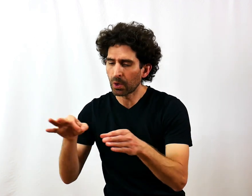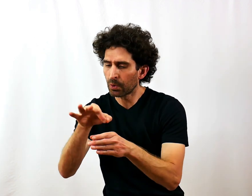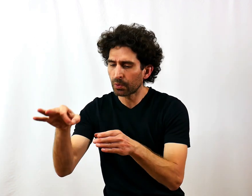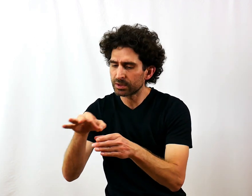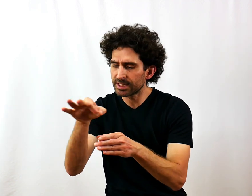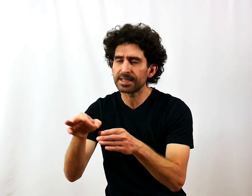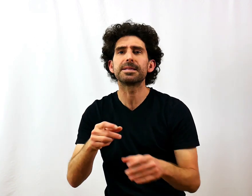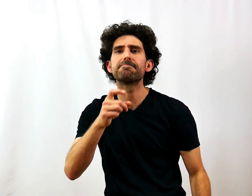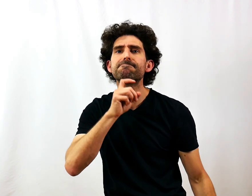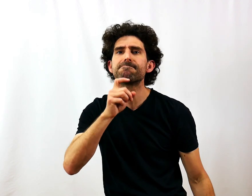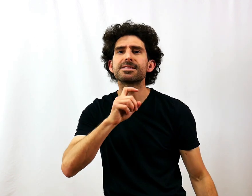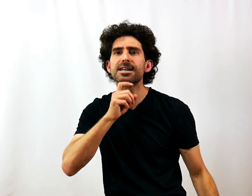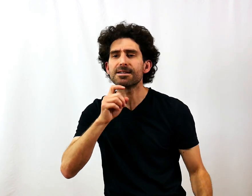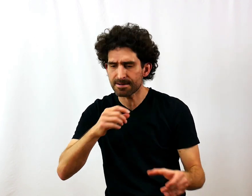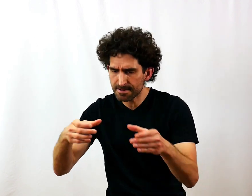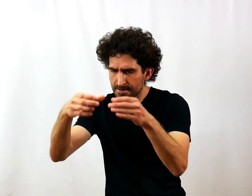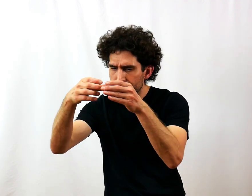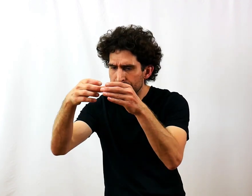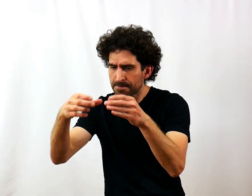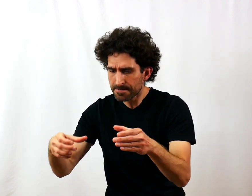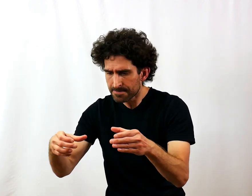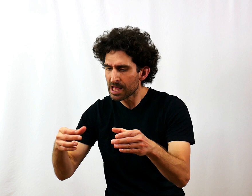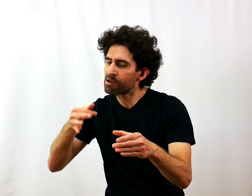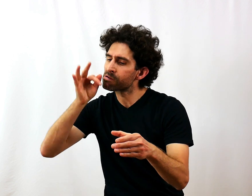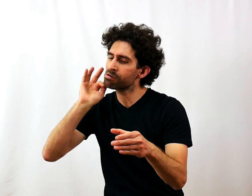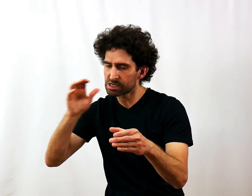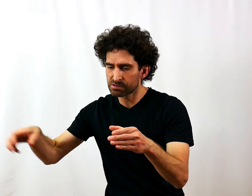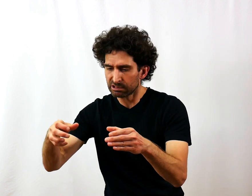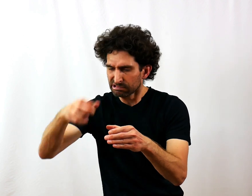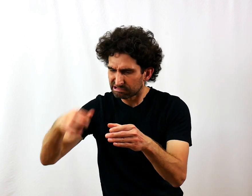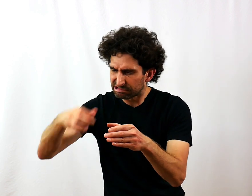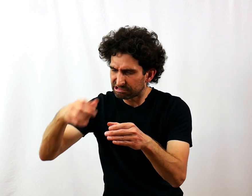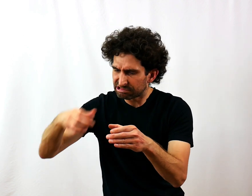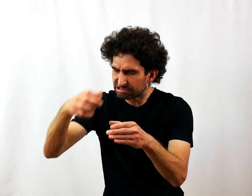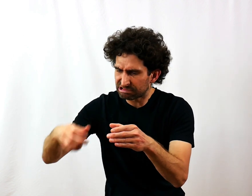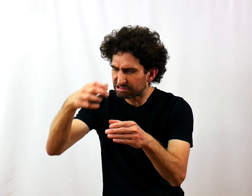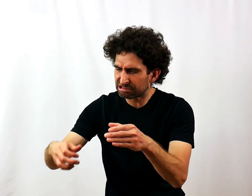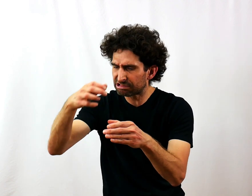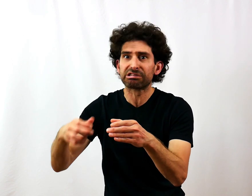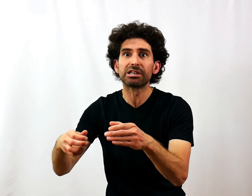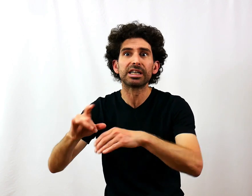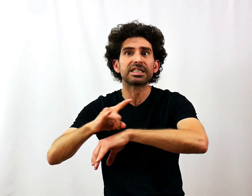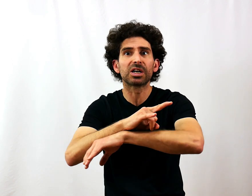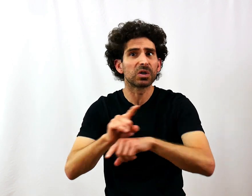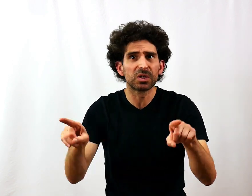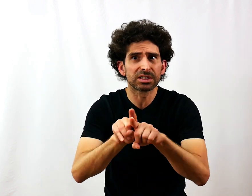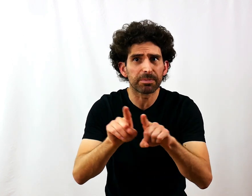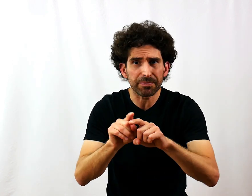Dans la cuisine, il y a une râpe en métal pour râper le fromage. L'escargot, c'est pareil.